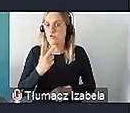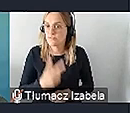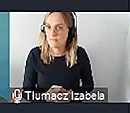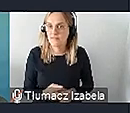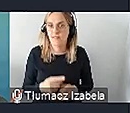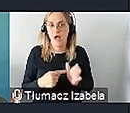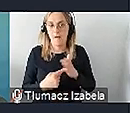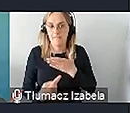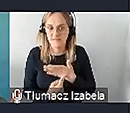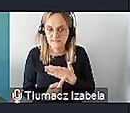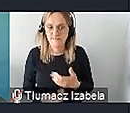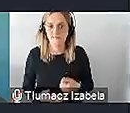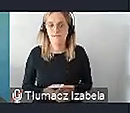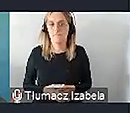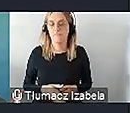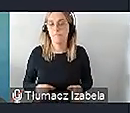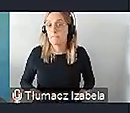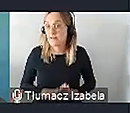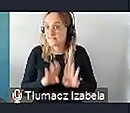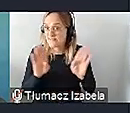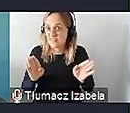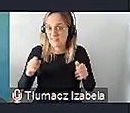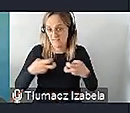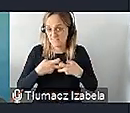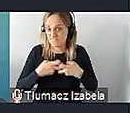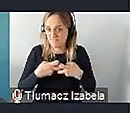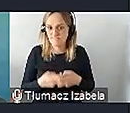Świetnie się wpisują w prezentacje multimedialne.